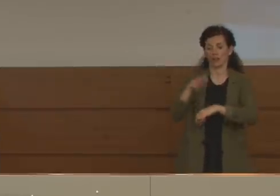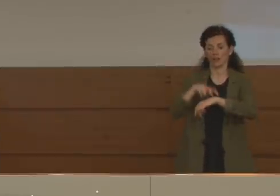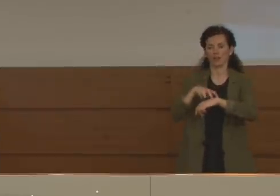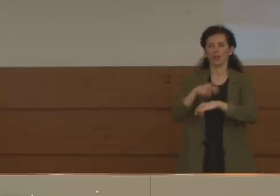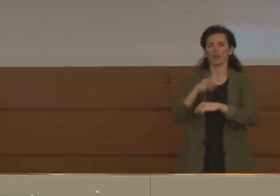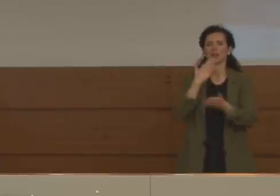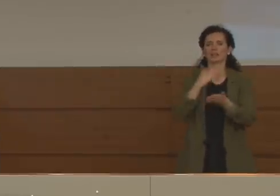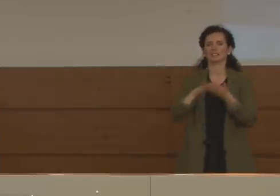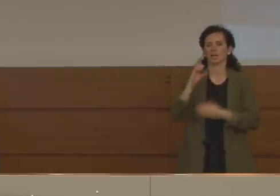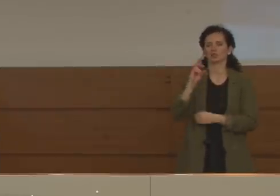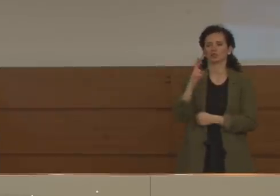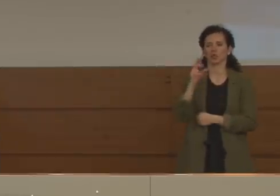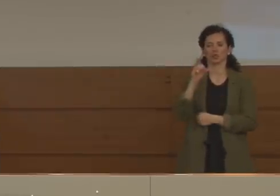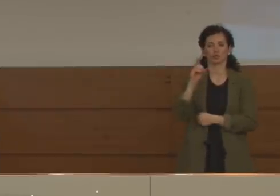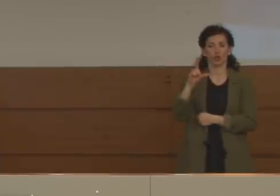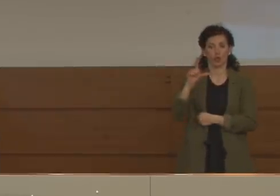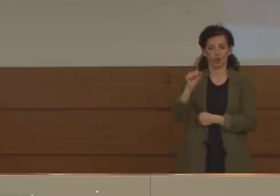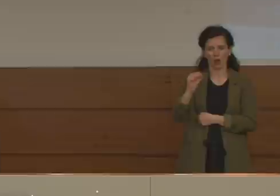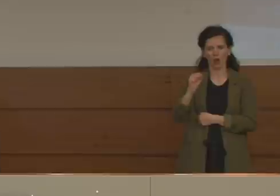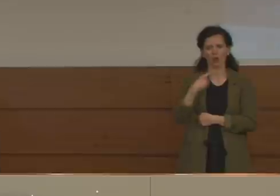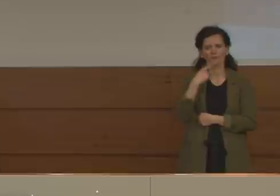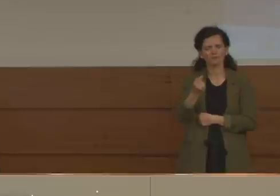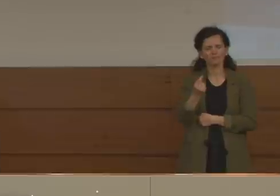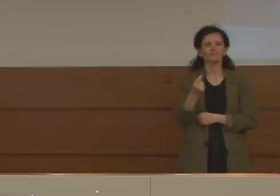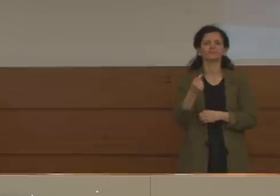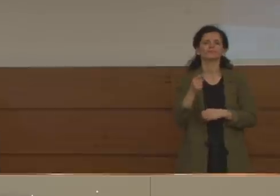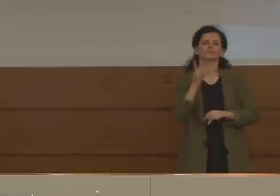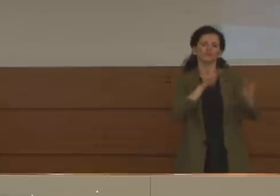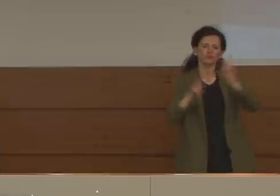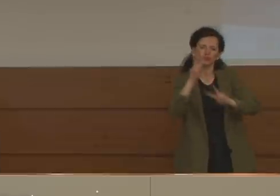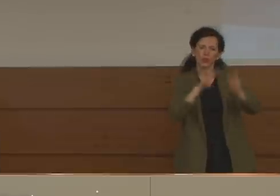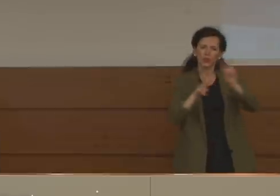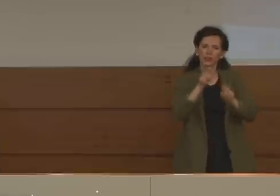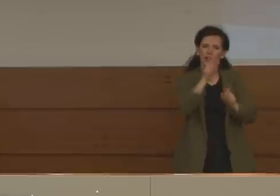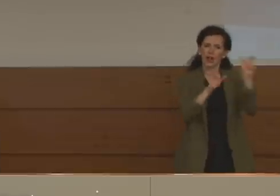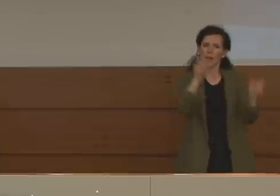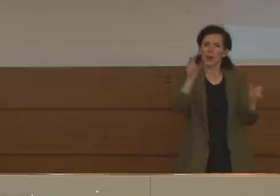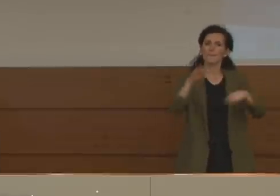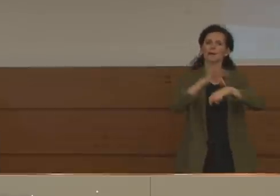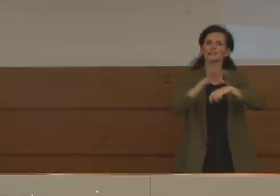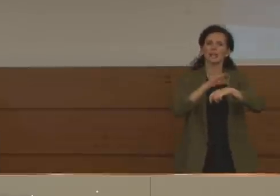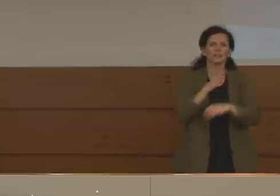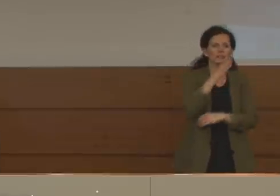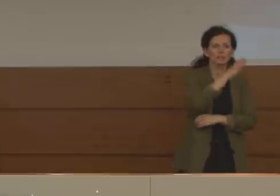modello che va a cercare i pazienti direttamente nelle case, cioè un